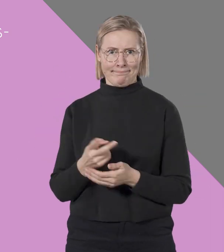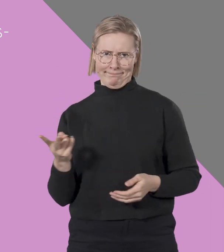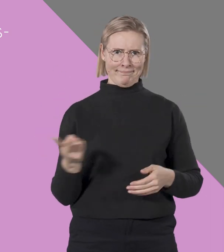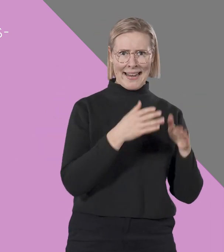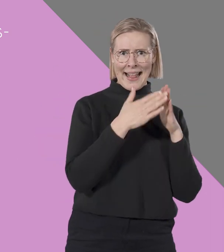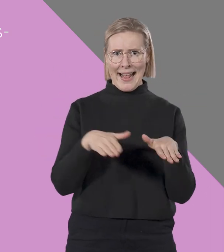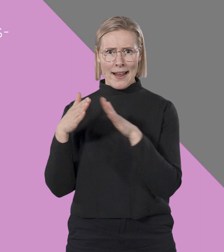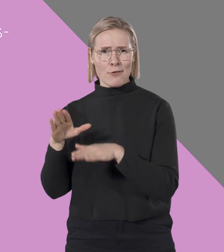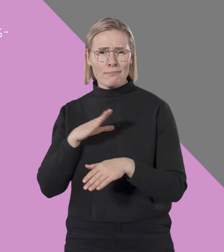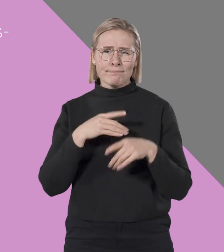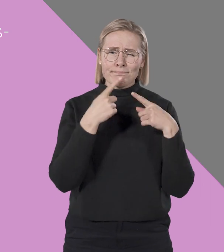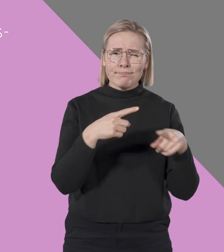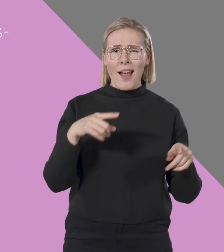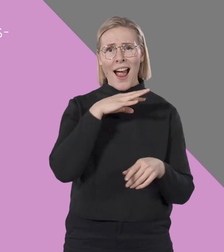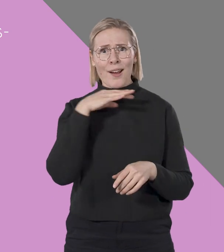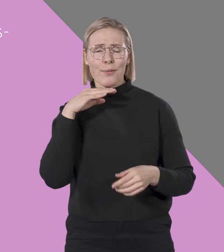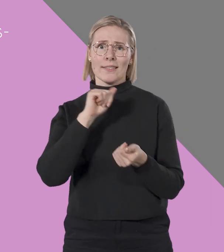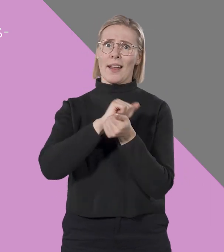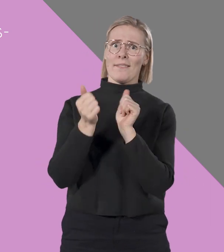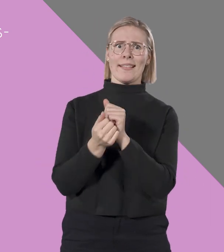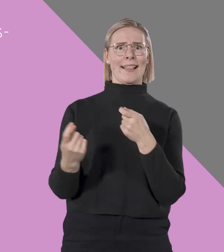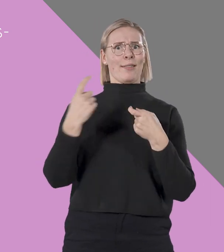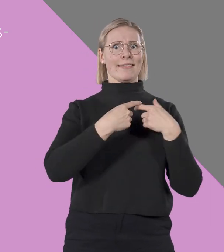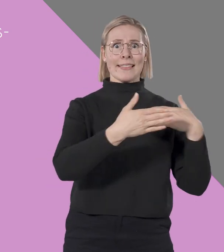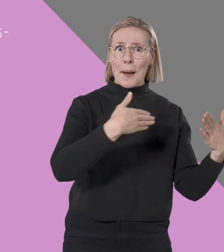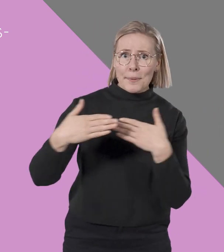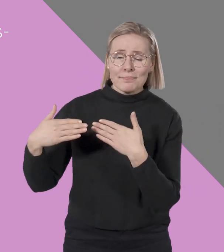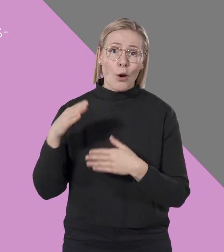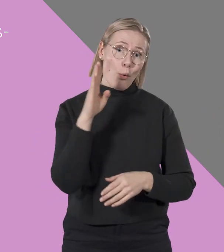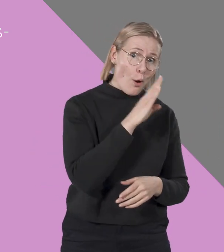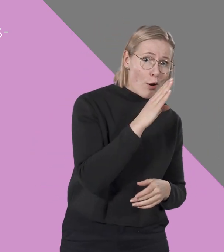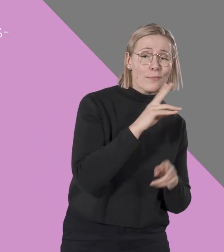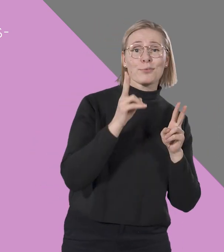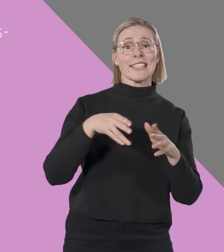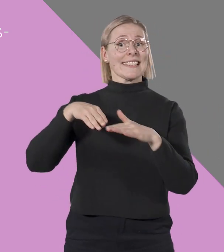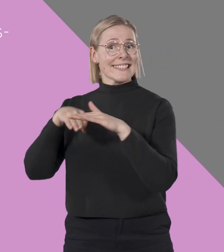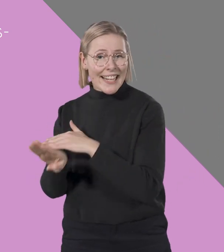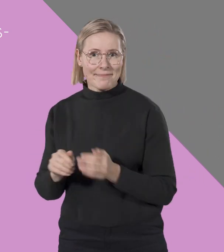Molemmilla leireillä järjestetään hauskaa talvihenkistä tekemistä - sekä ulkona että sisällä.